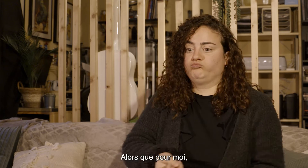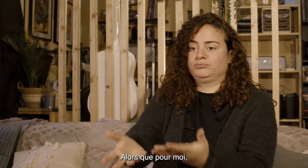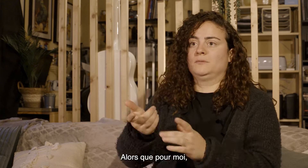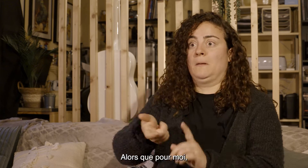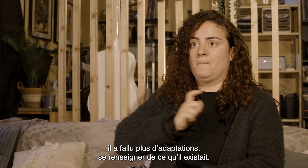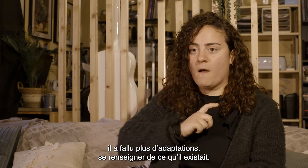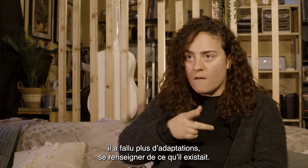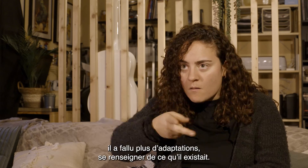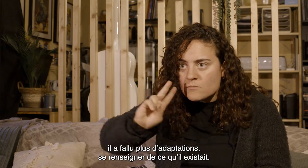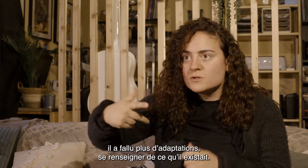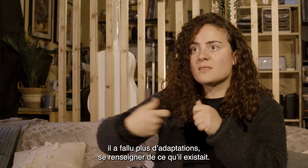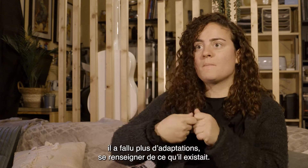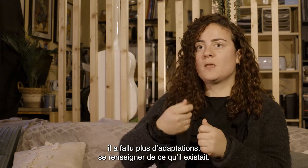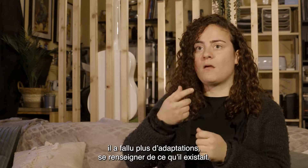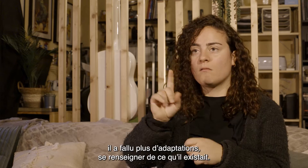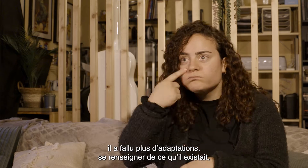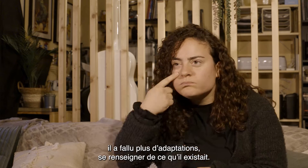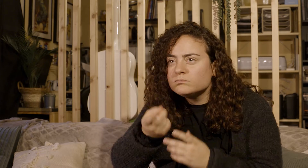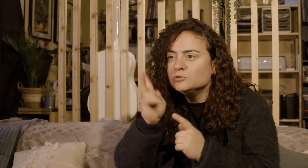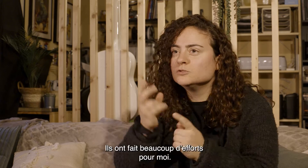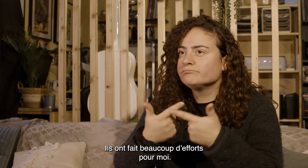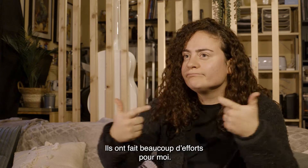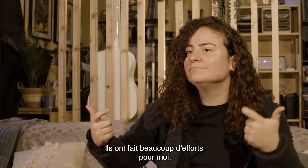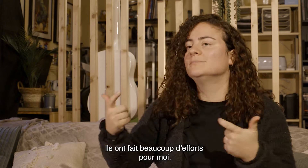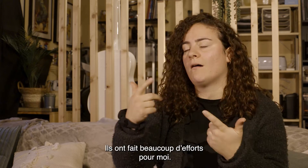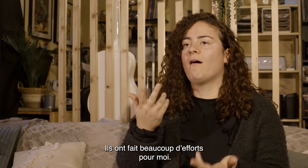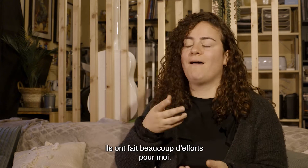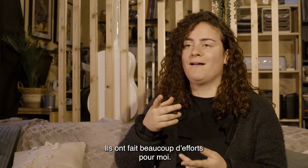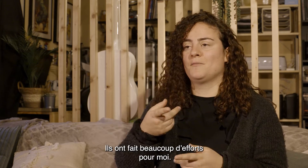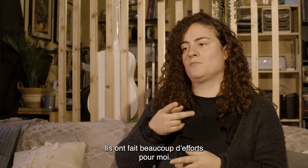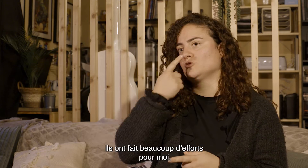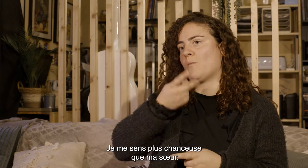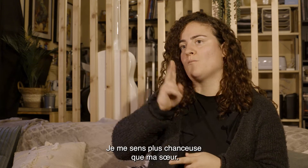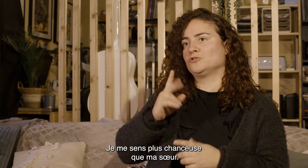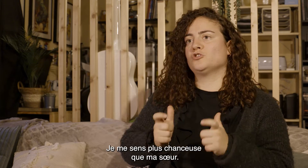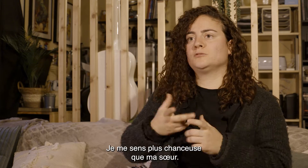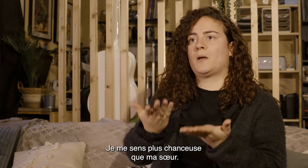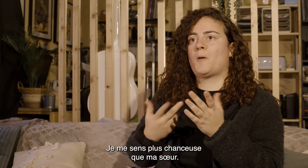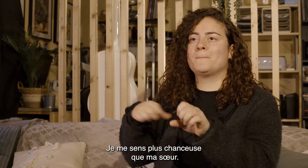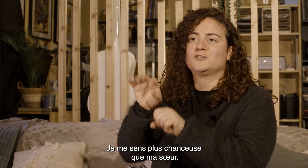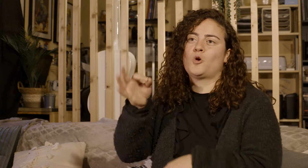Alors que pour moi, il a fallu plus d’adaptations, se renseigner de ce qu’il existait. Ils ont fait beaucoup d’efforts pour moi. Je me sens plus chanceuse que ma sœur.